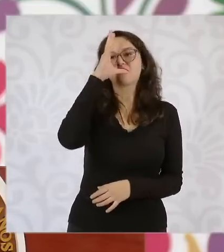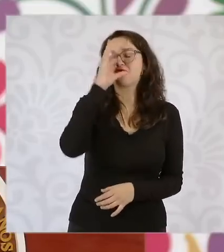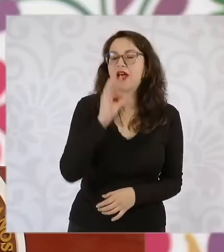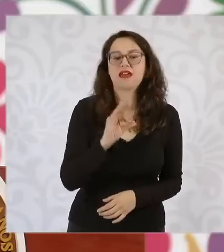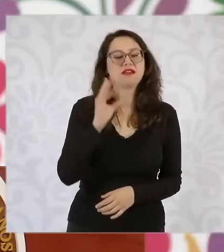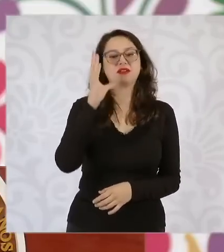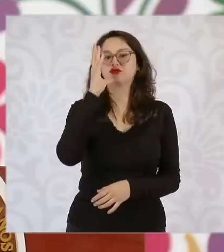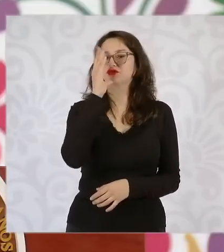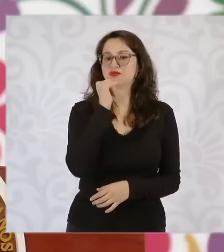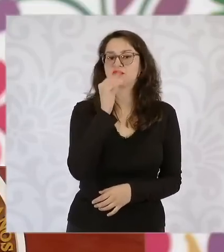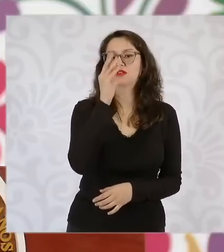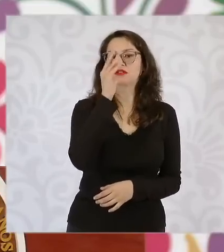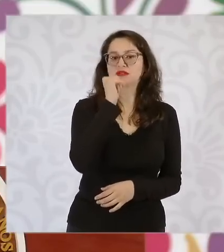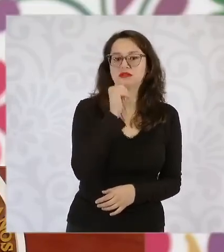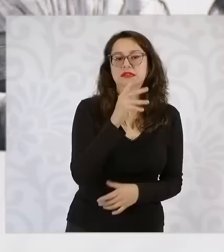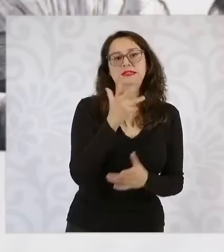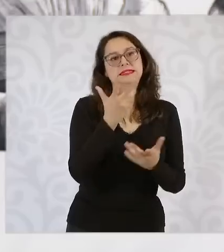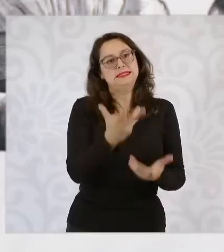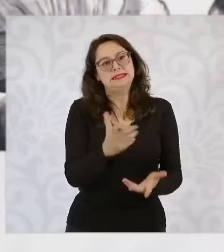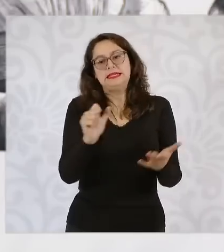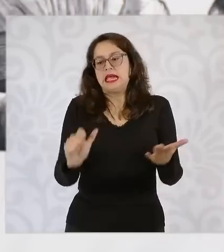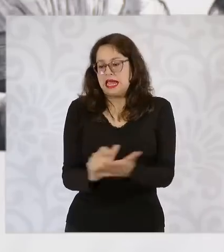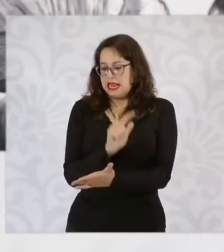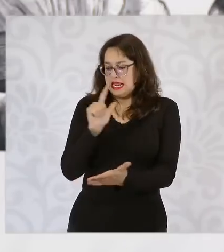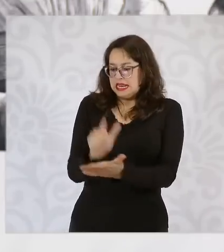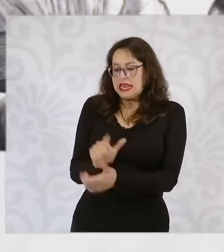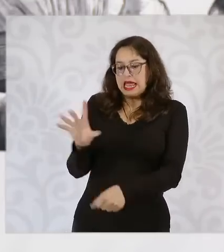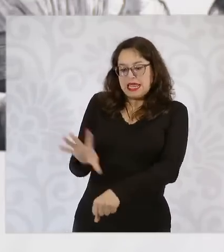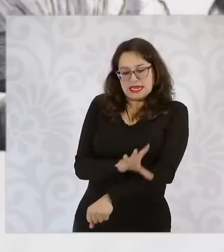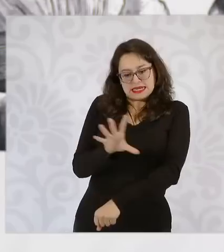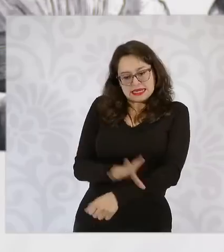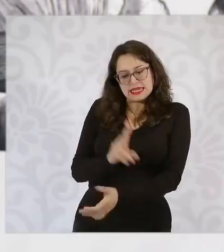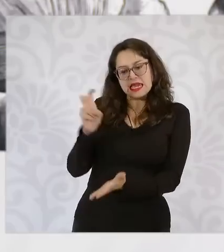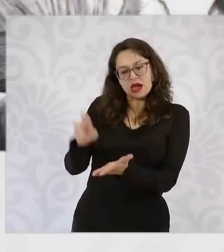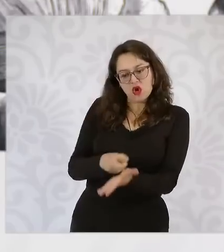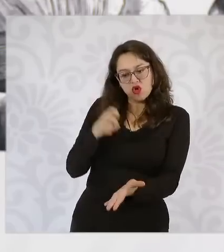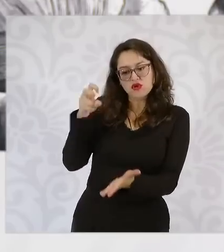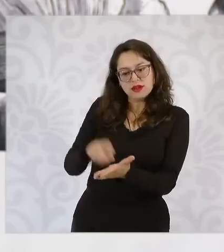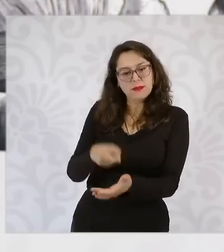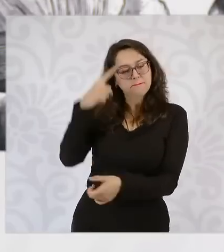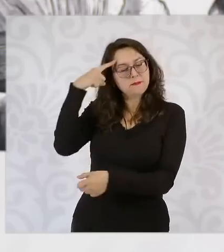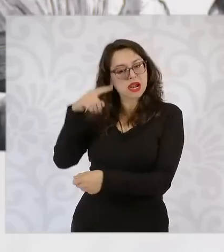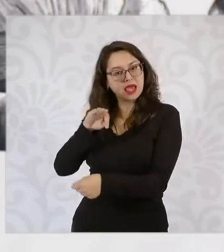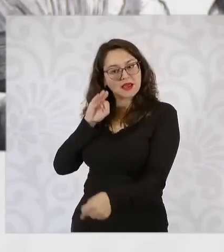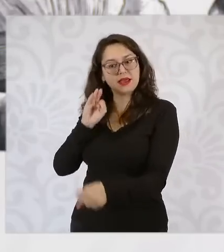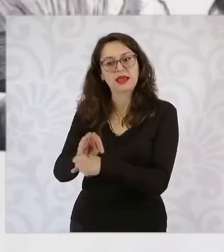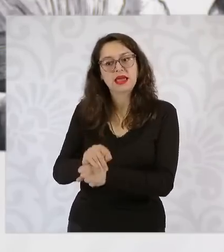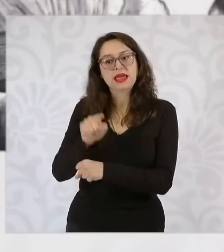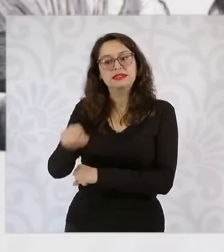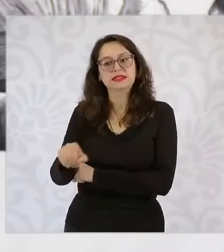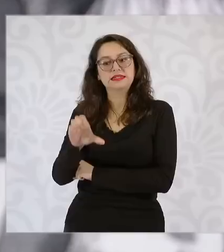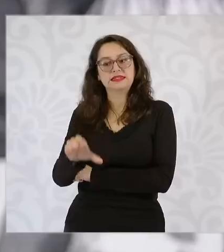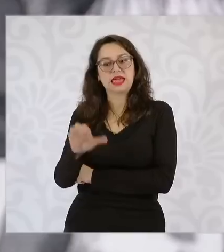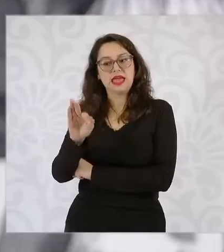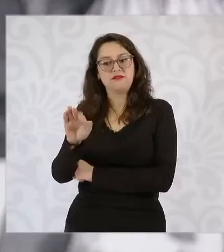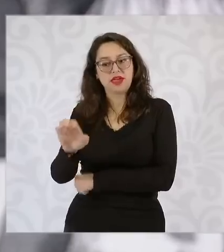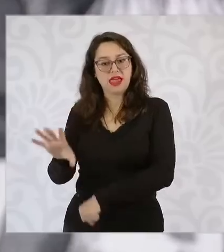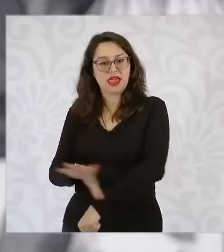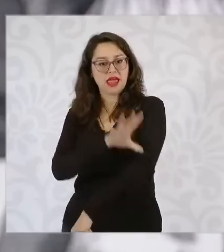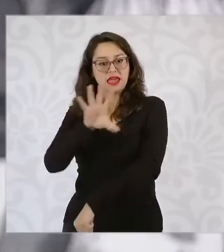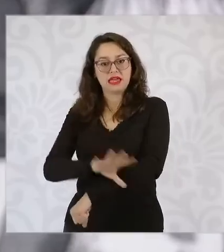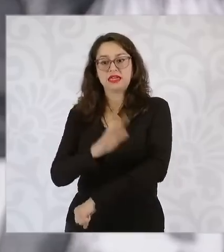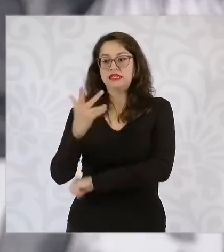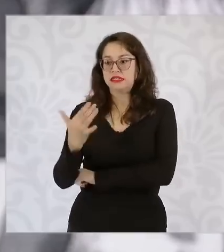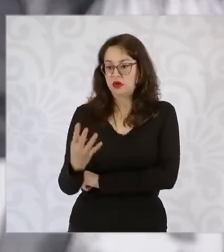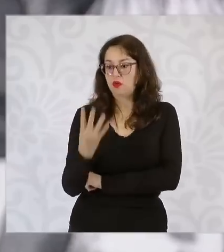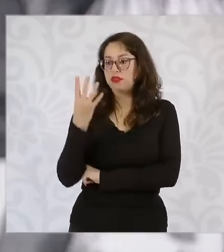se hizo un cambio a la ley de energía eléctrica para establecer el 54 por se aprueba la ley y la